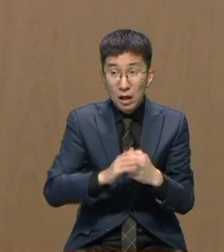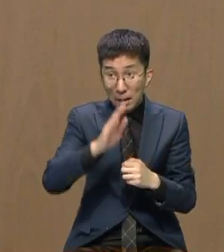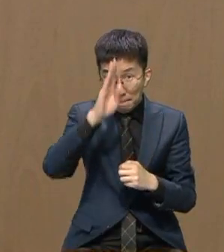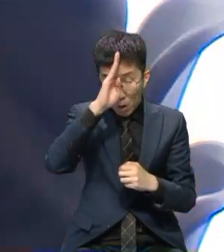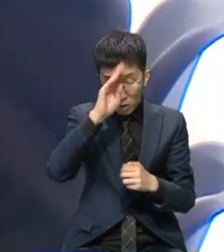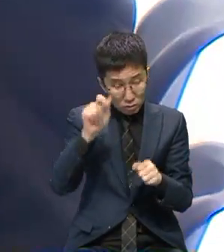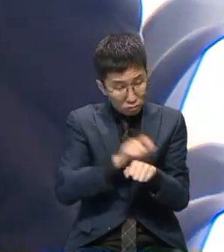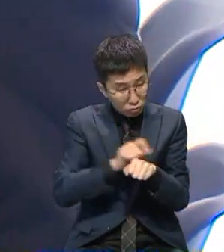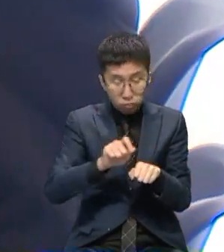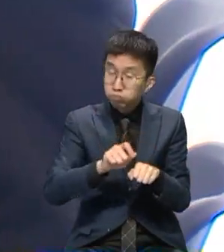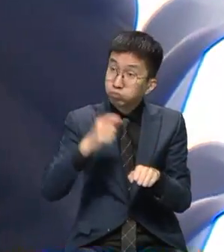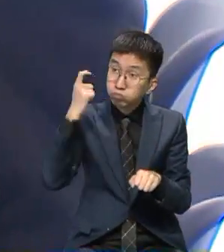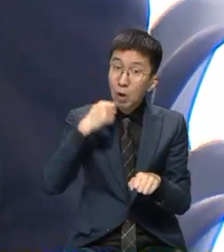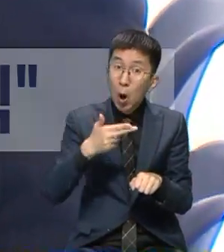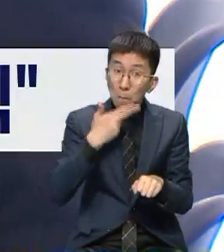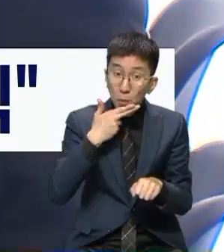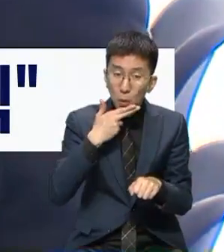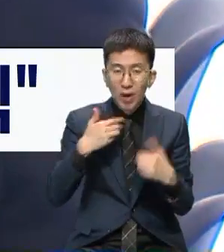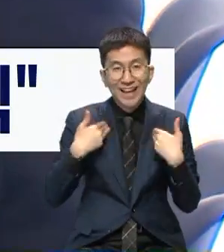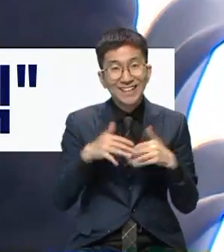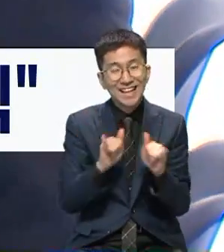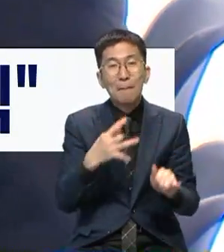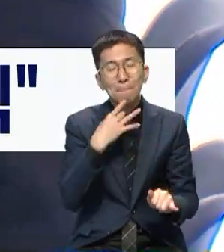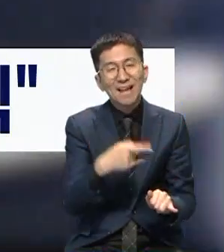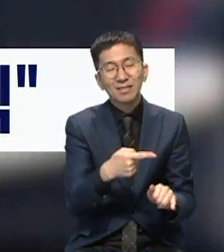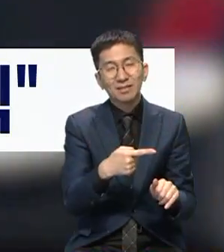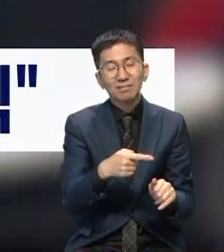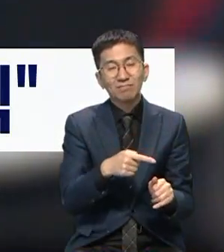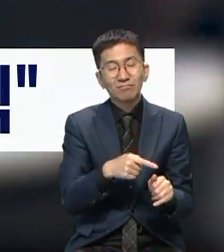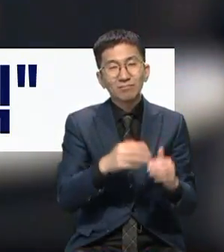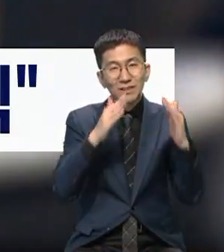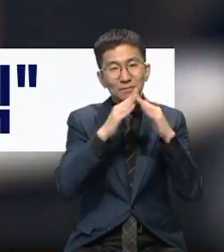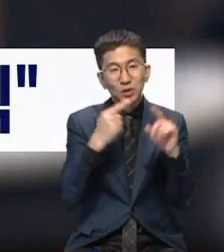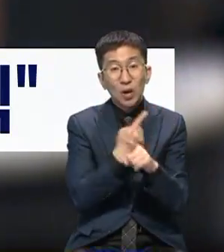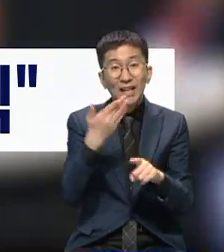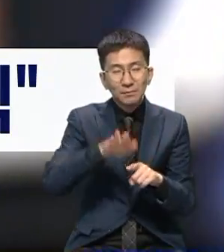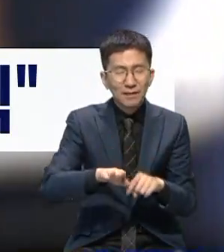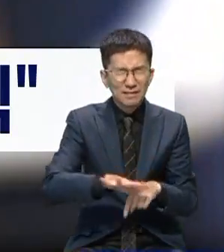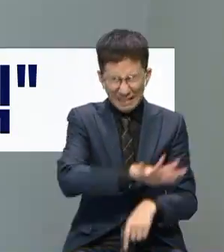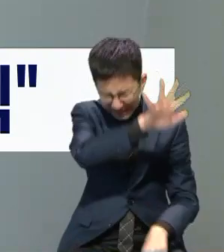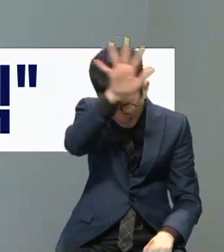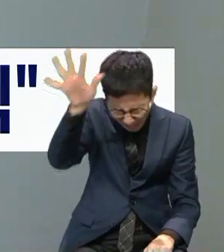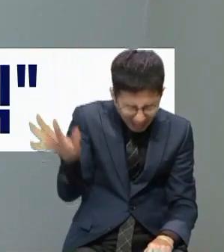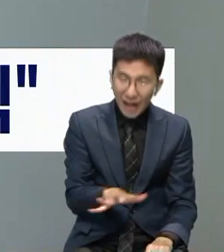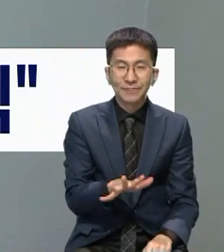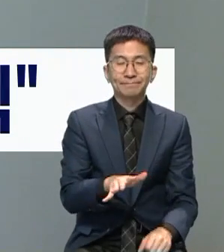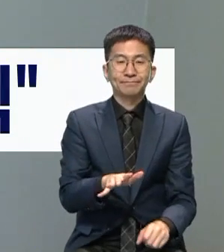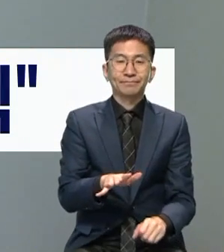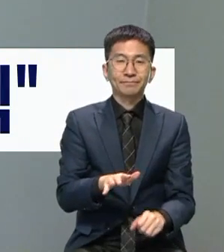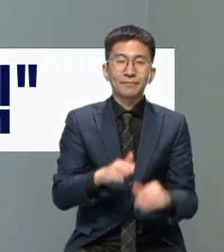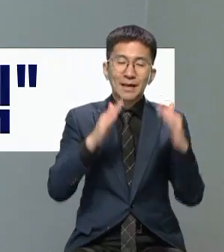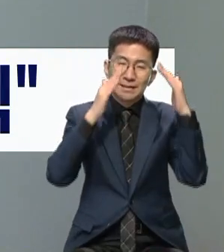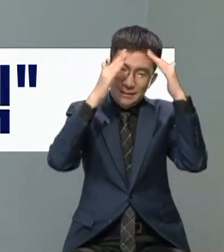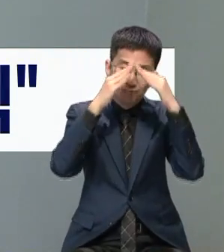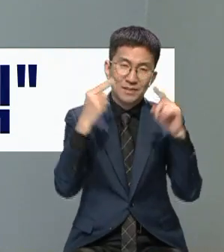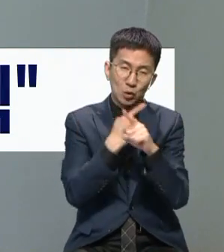하지만 앞으로는 모든 코로나19 확진자들은 재택 치료 대상입니다. 확진 직후부터 자신의 집에 머물며